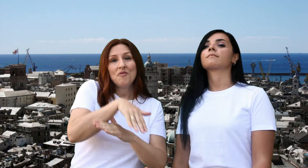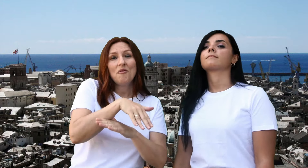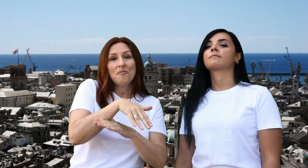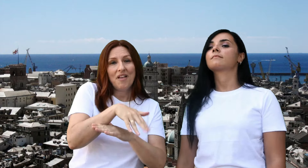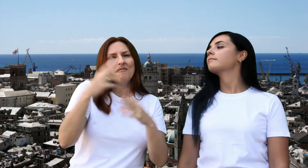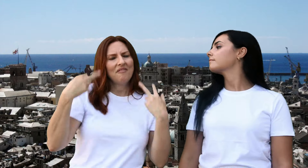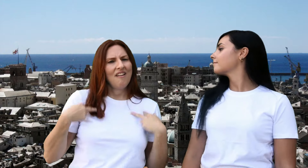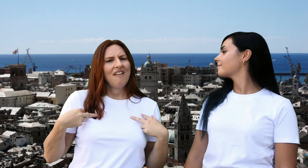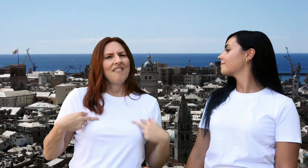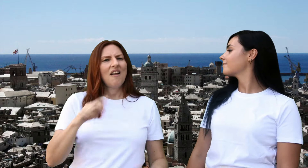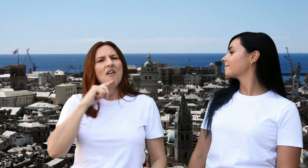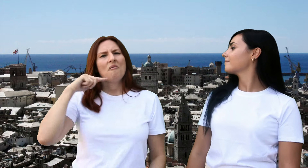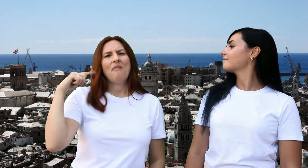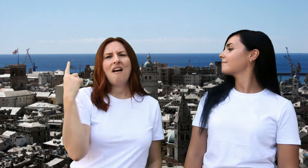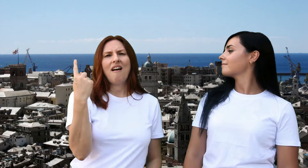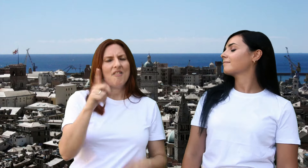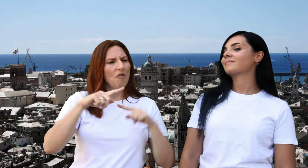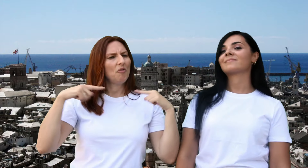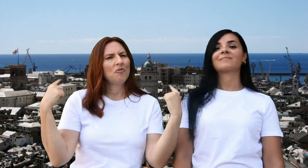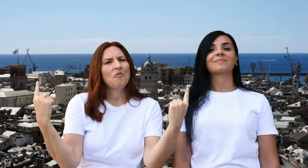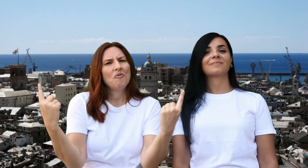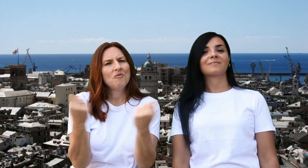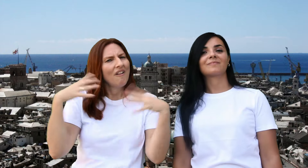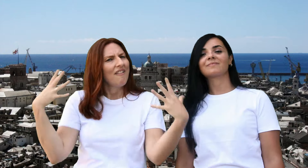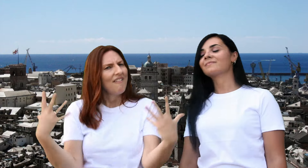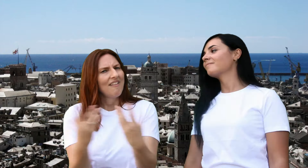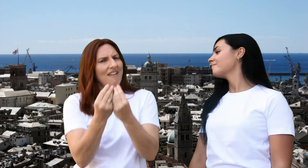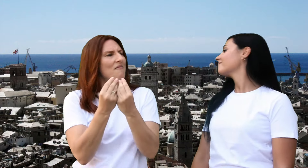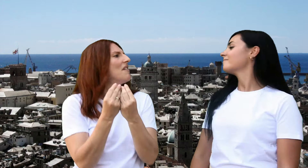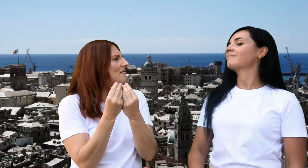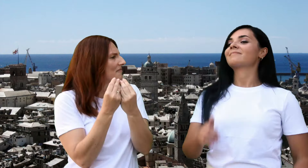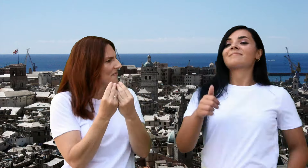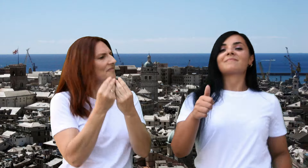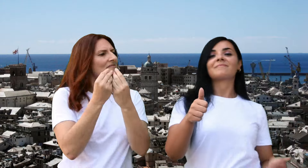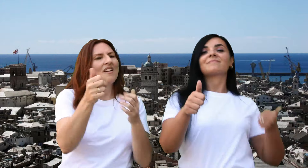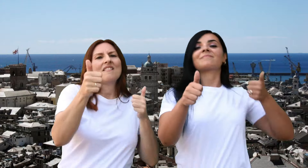migliora in ogni istante come si sta e anche tu puoi fare la tua parte per